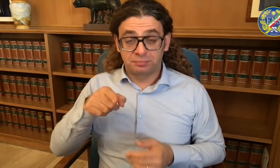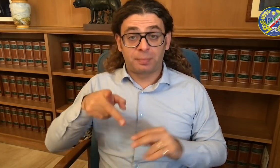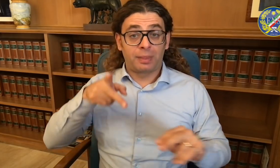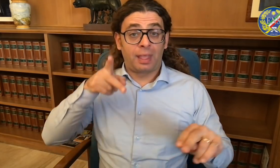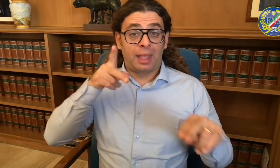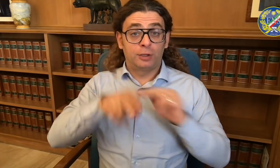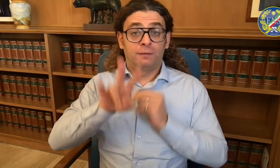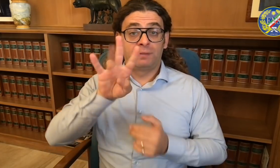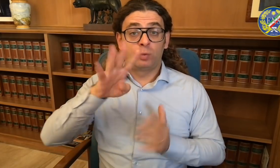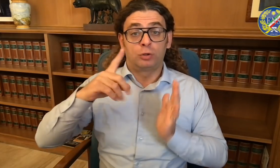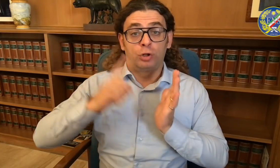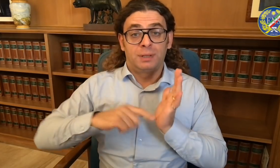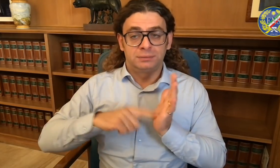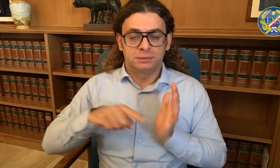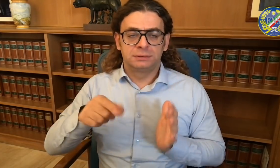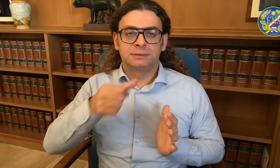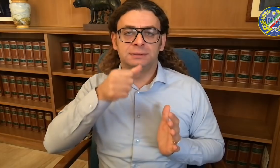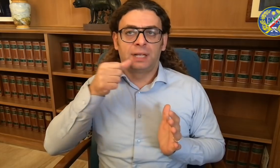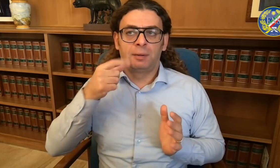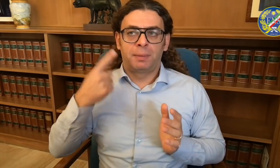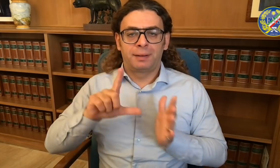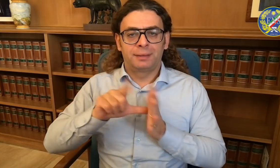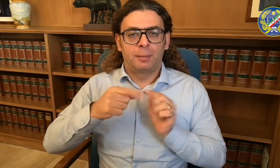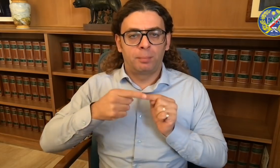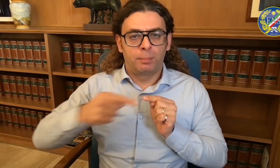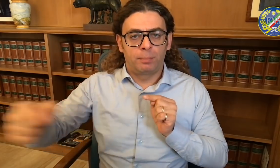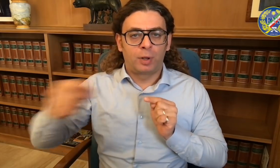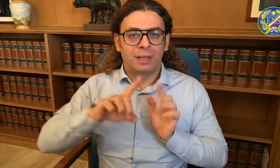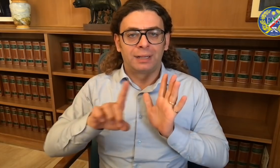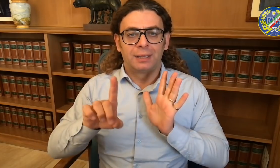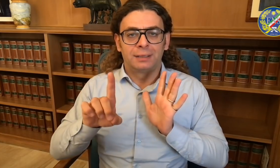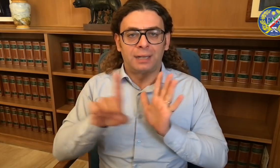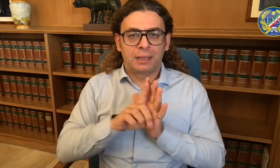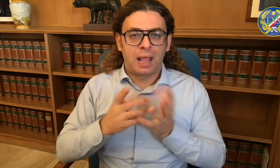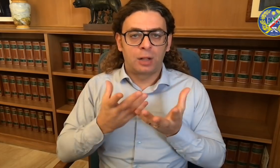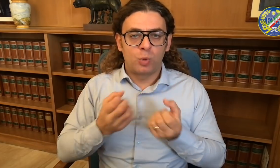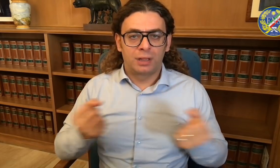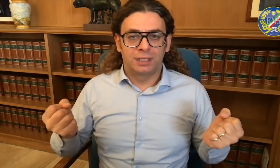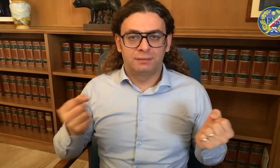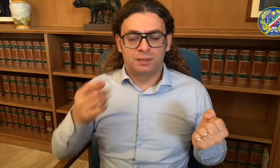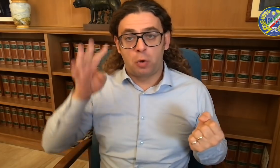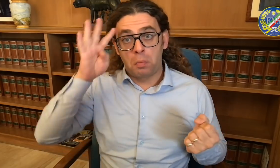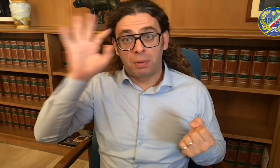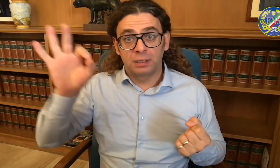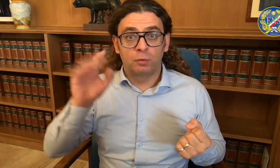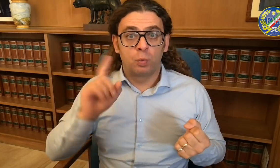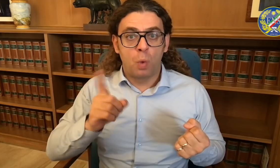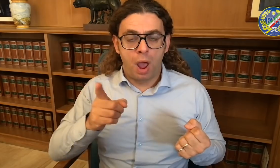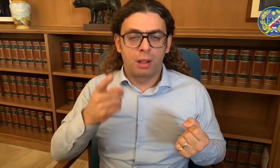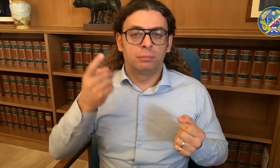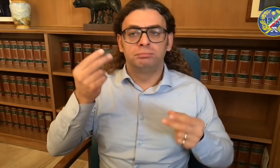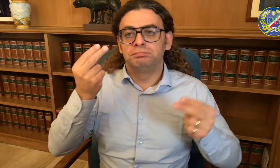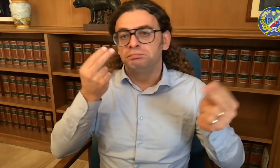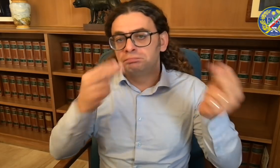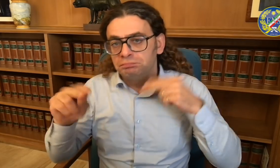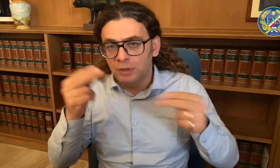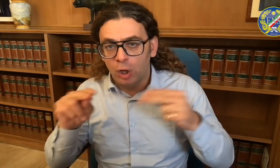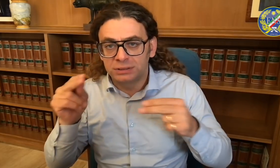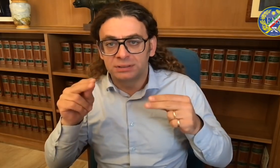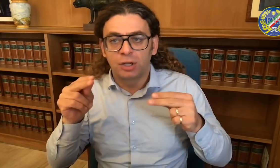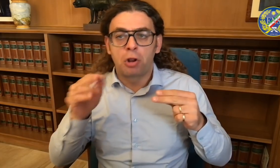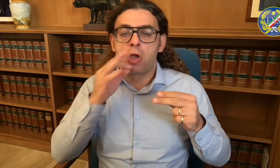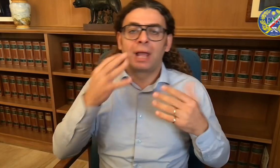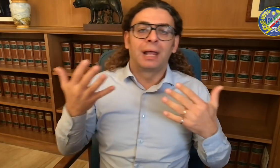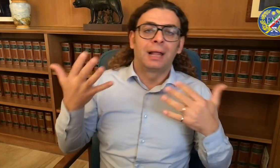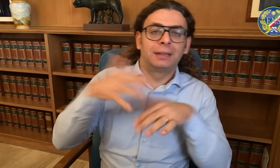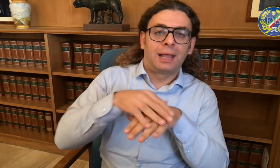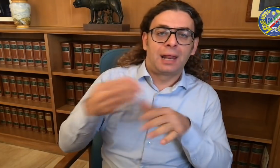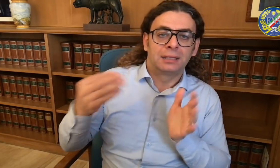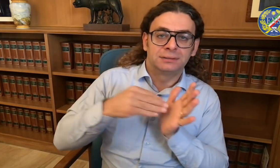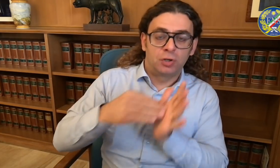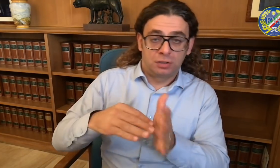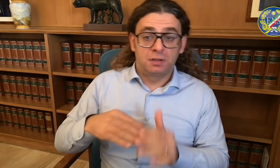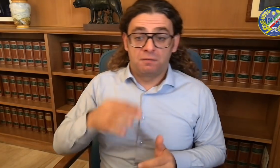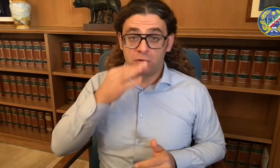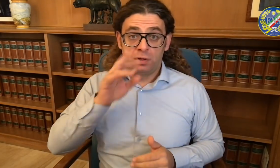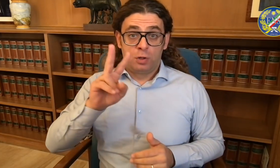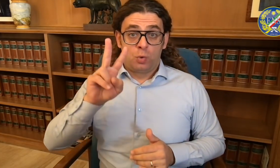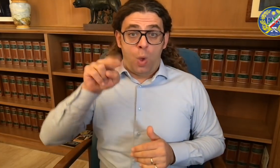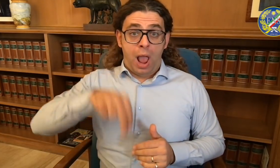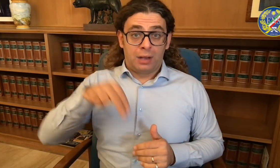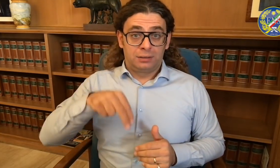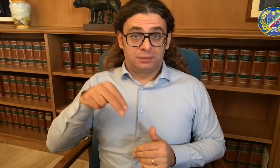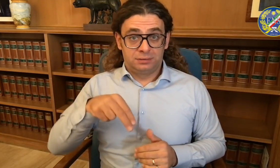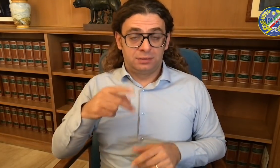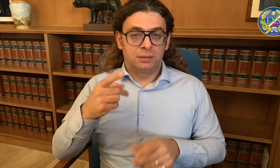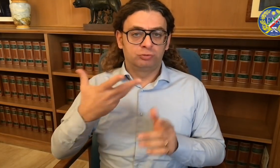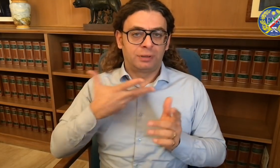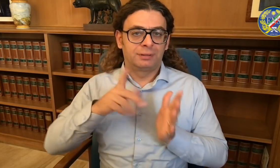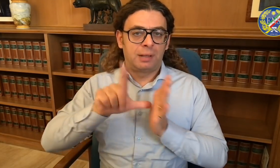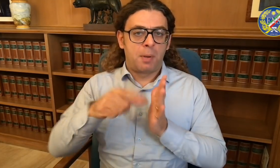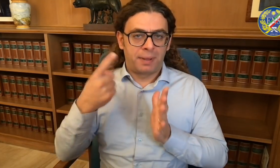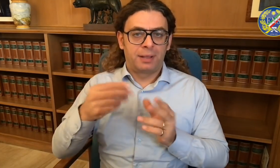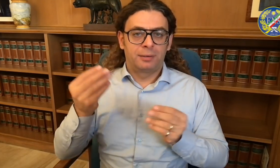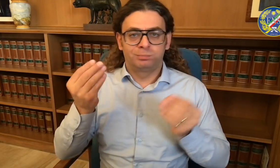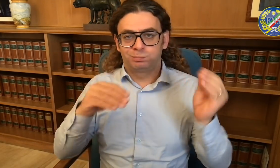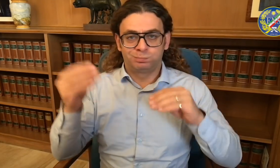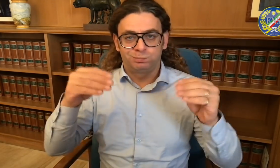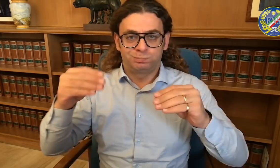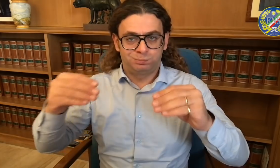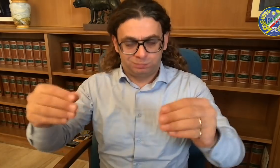Entro 24 mesi dovrà essere emanato un decreto attuativo per predisporre modifiche o integrazioni. Questo significa che ci sono due anni di tempo per questi aggiustamenti.